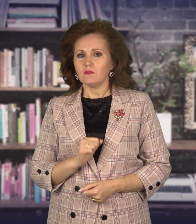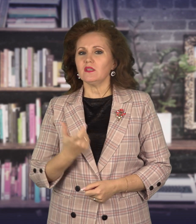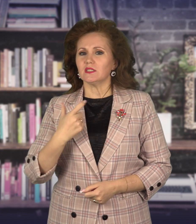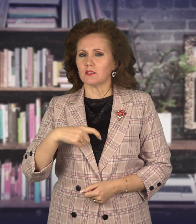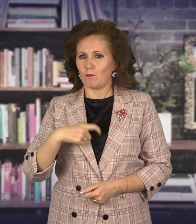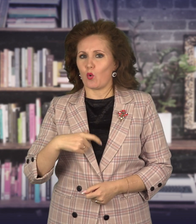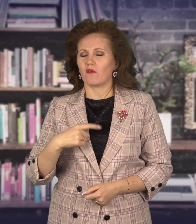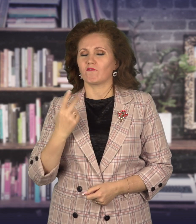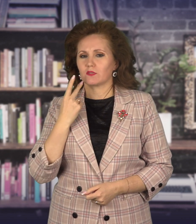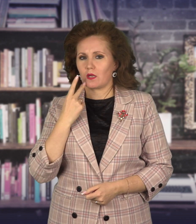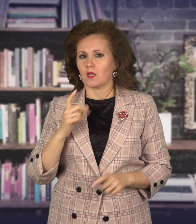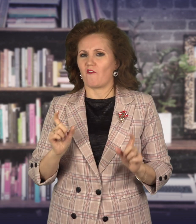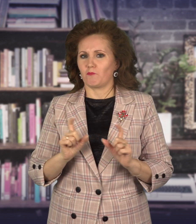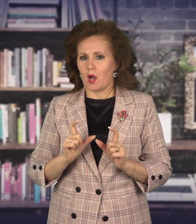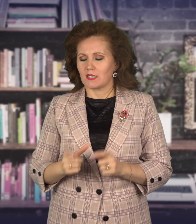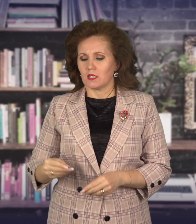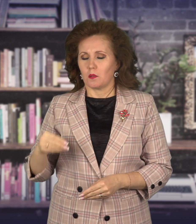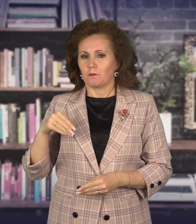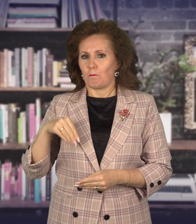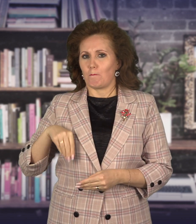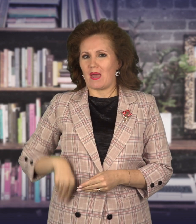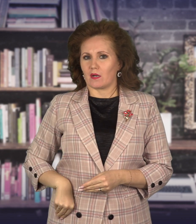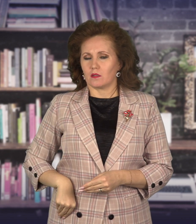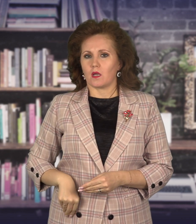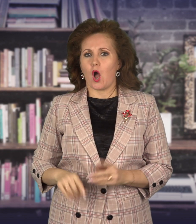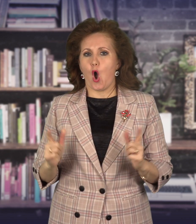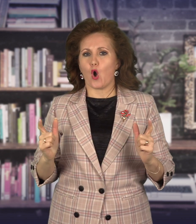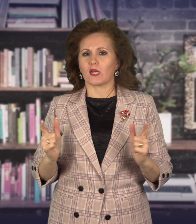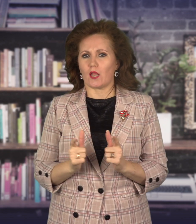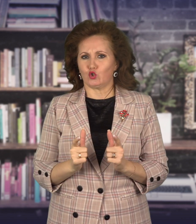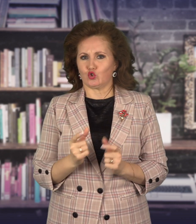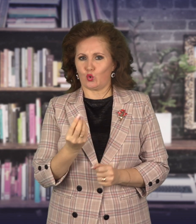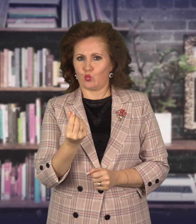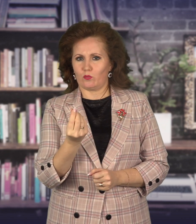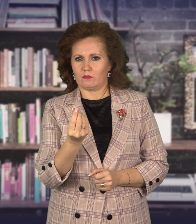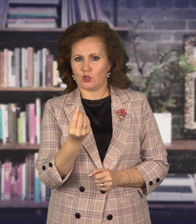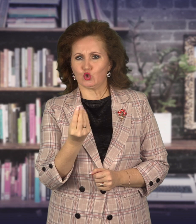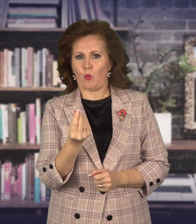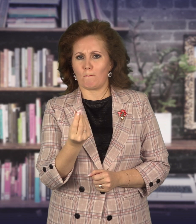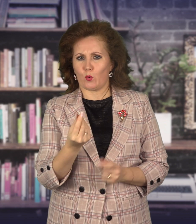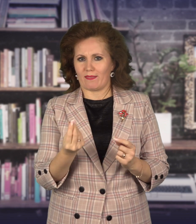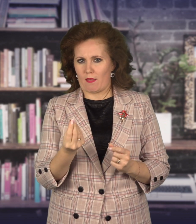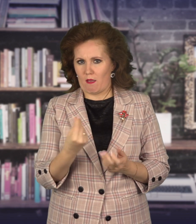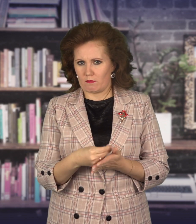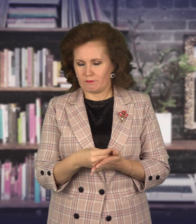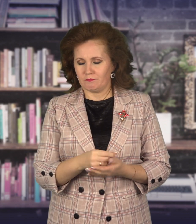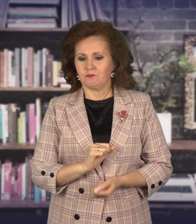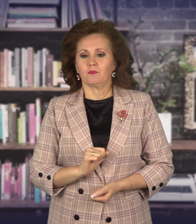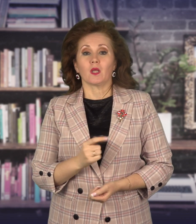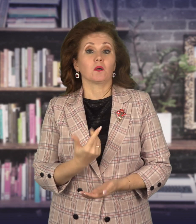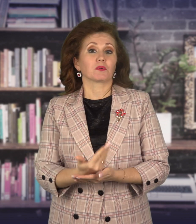С собой в магазин всегда берите ограниченную сумму денег.